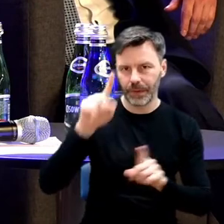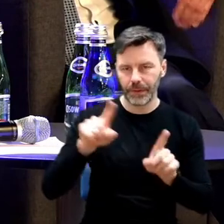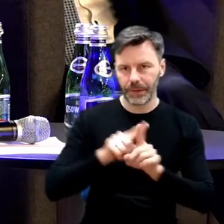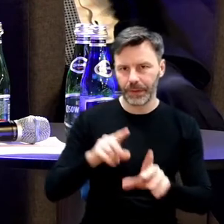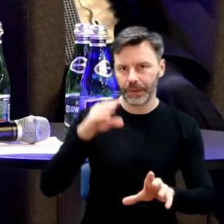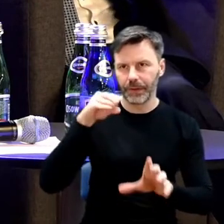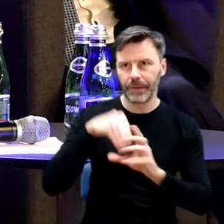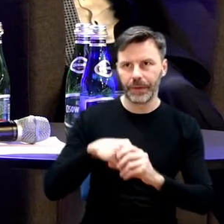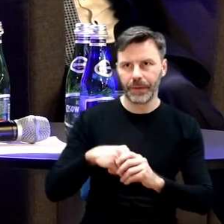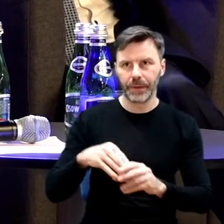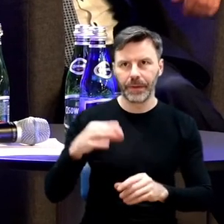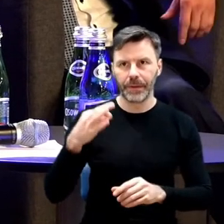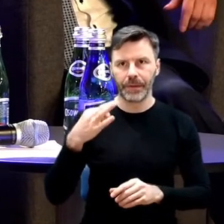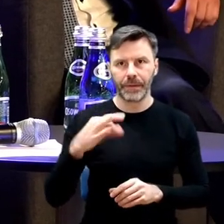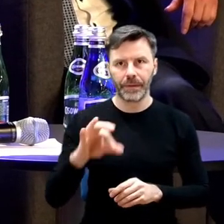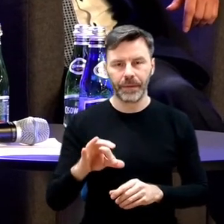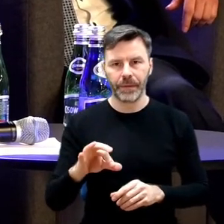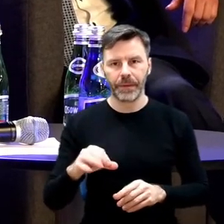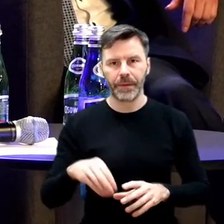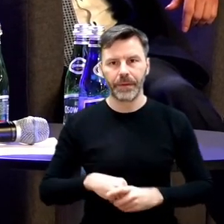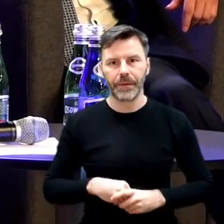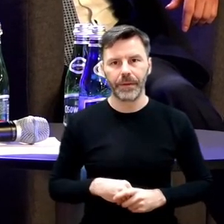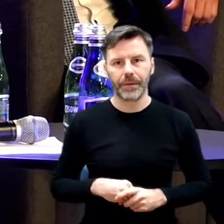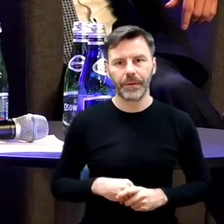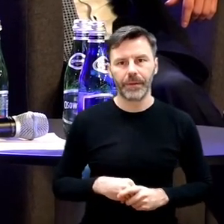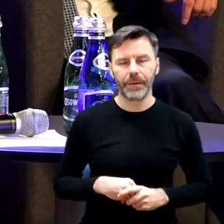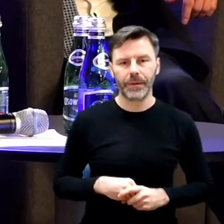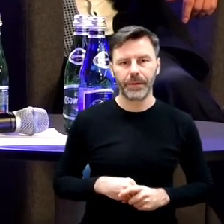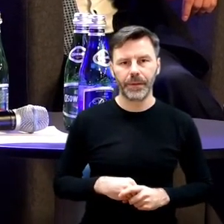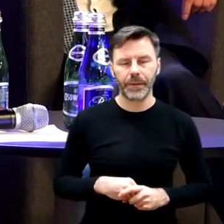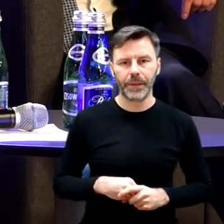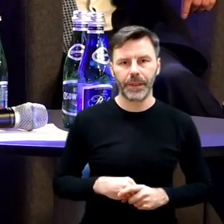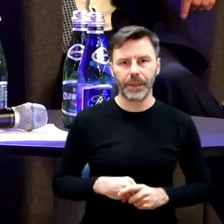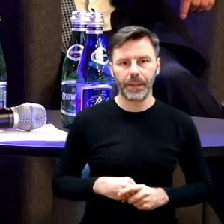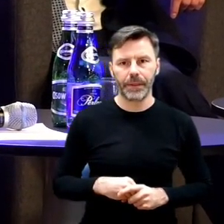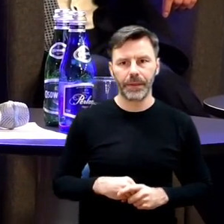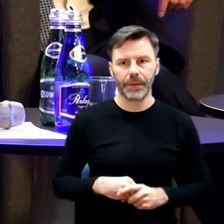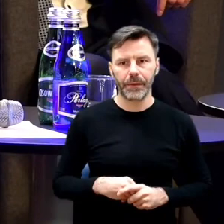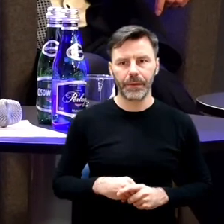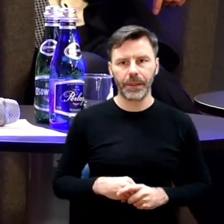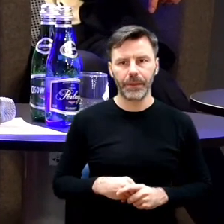Więc to jest także element, który jest dla nas bardzo ważny i na który